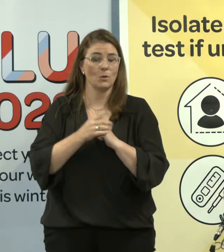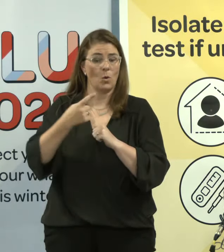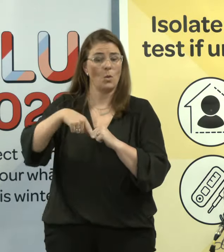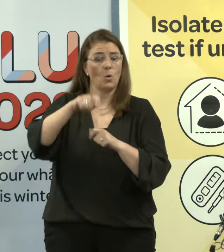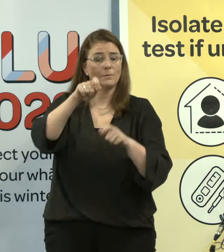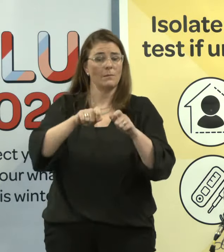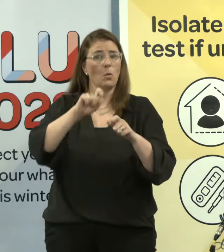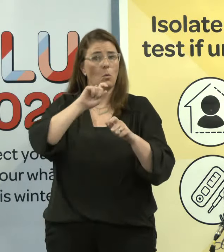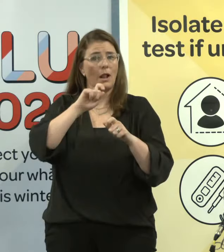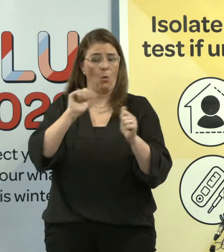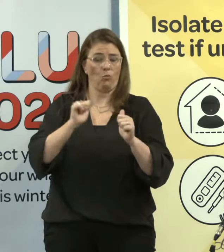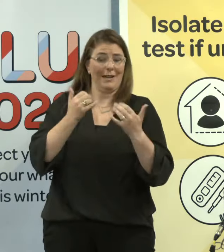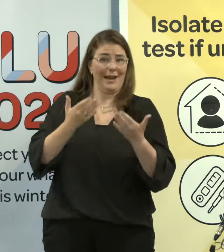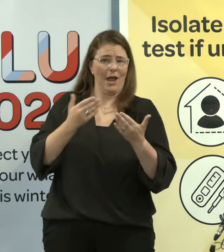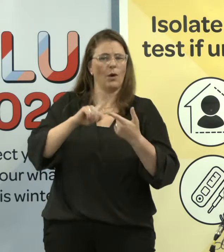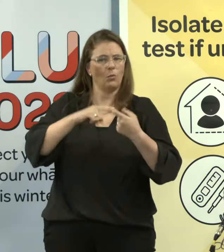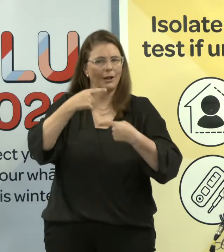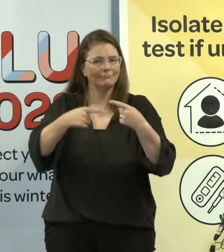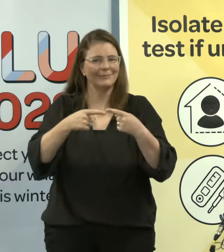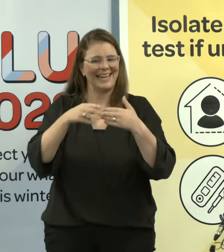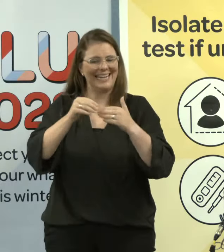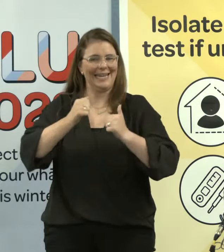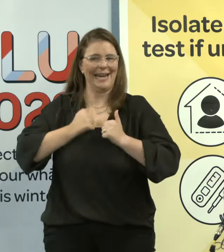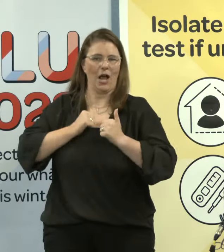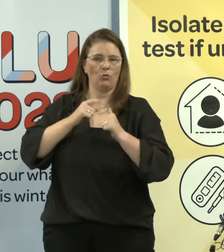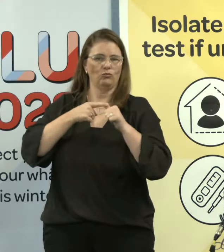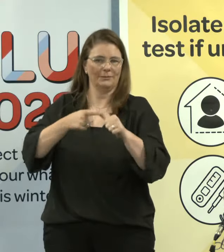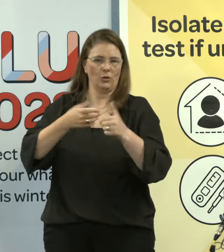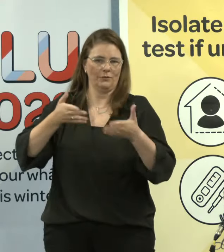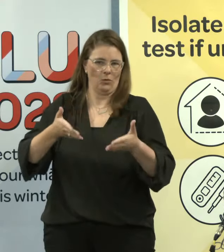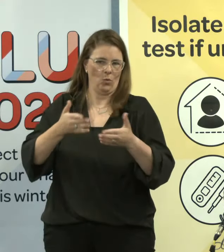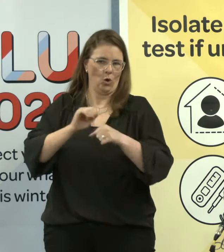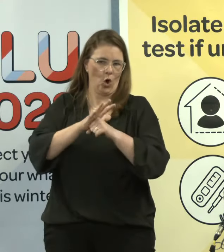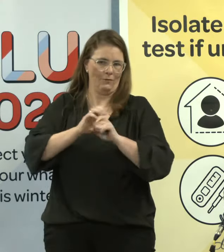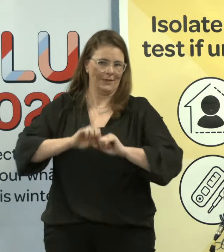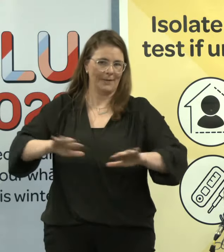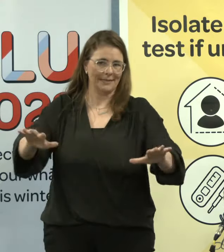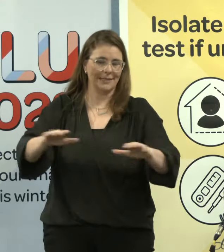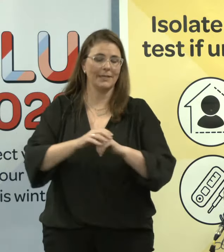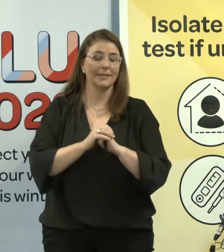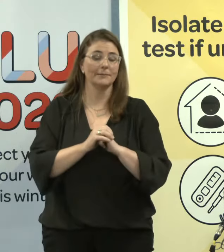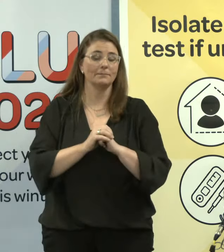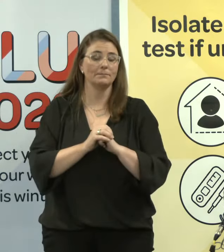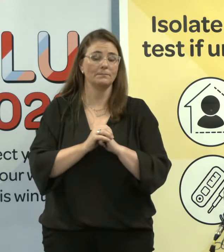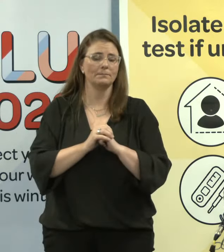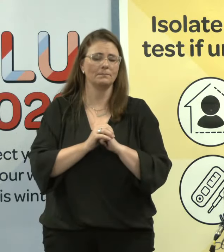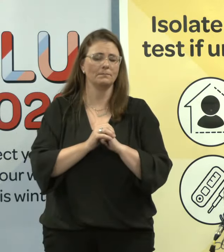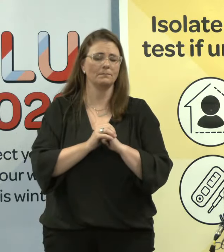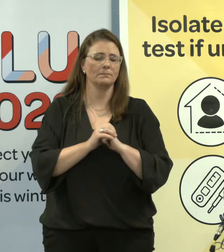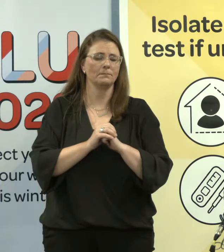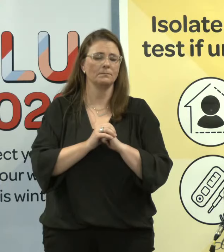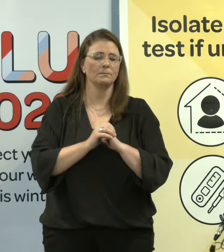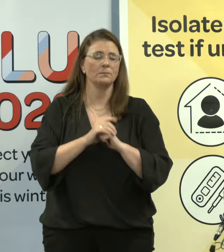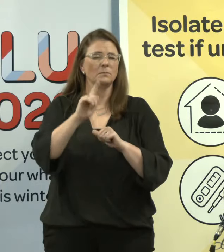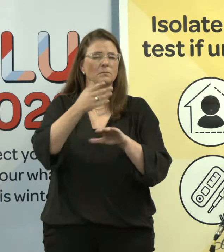whiwhi hauora whanui awhina. Kia kaha te kaihautu i roto i tenei whakahaere, puta noa i Aotearoa.